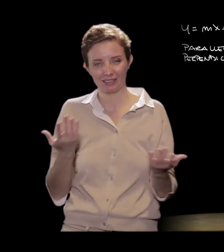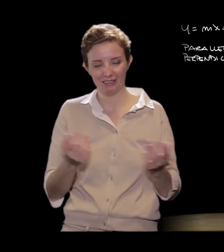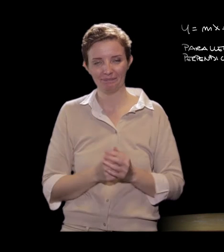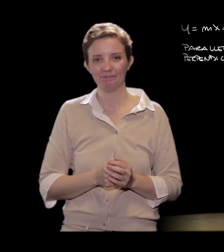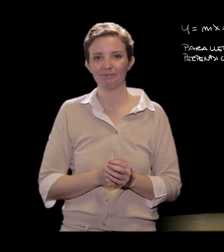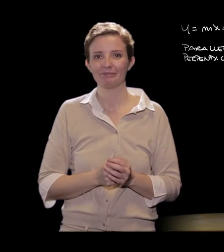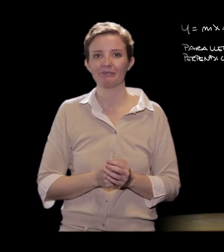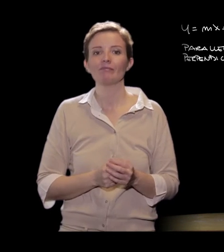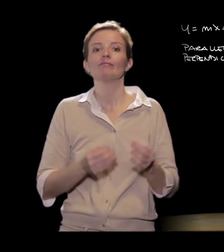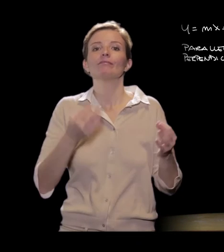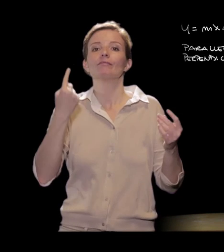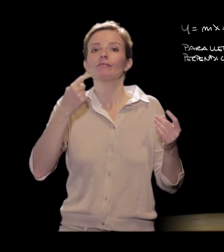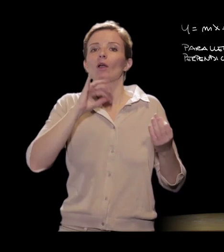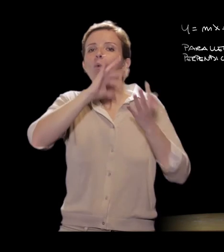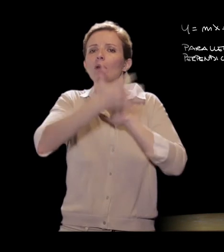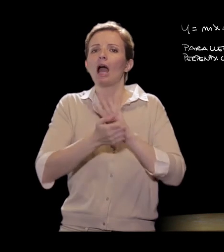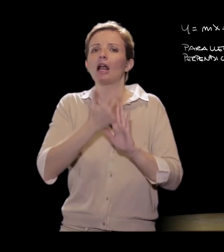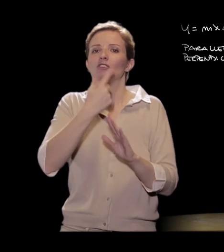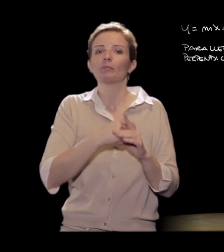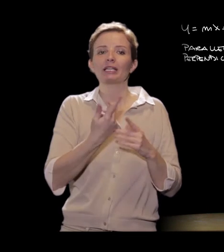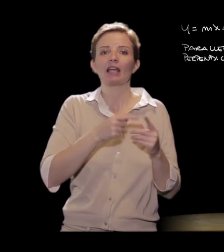Un altro aspetto importante riguarda i fasci di rette.